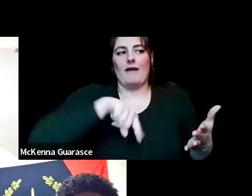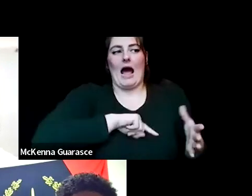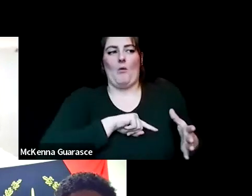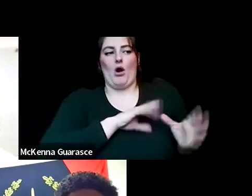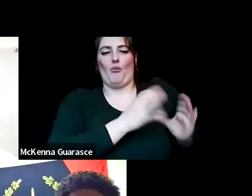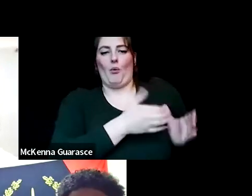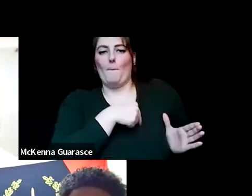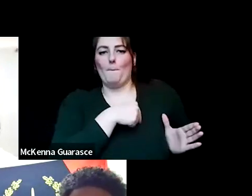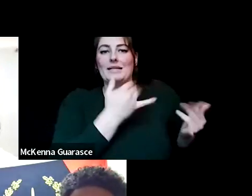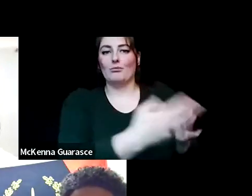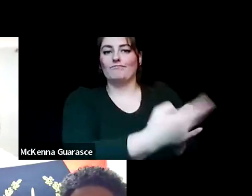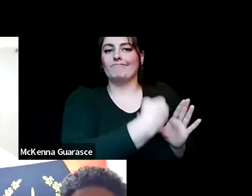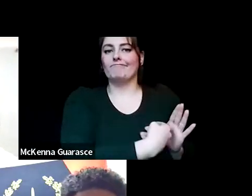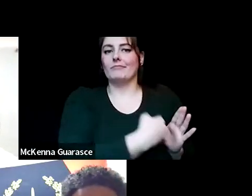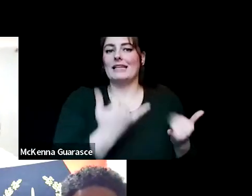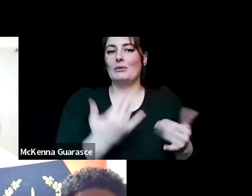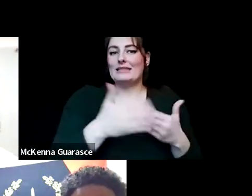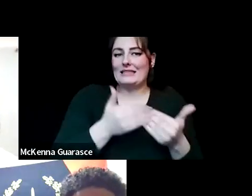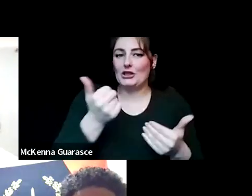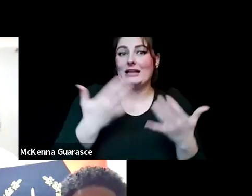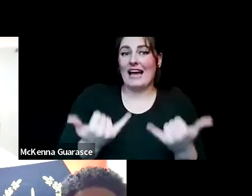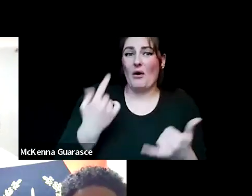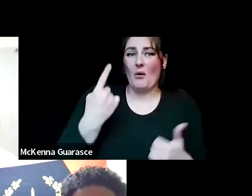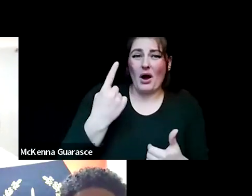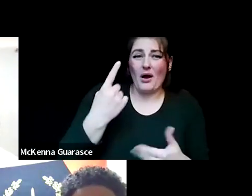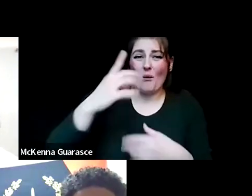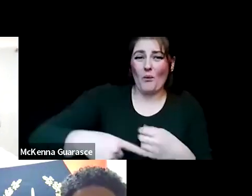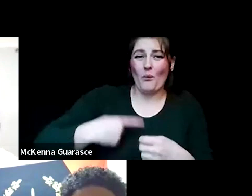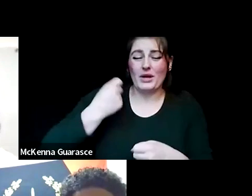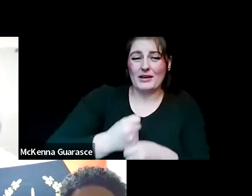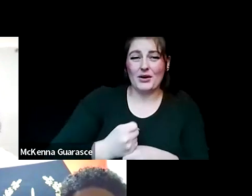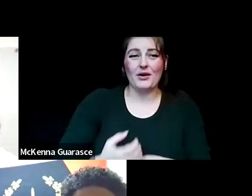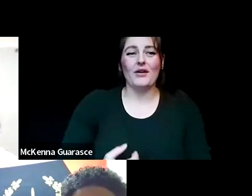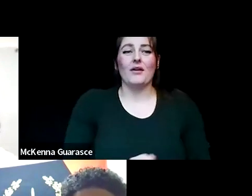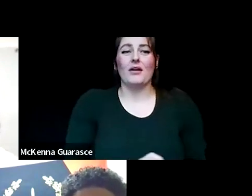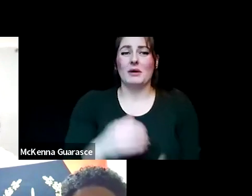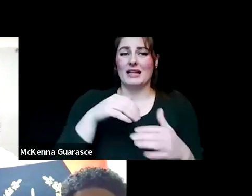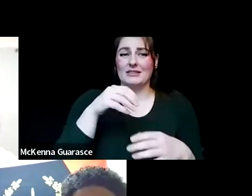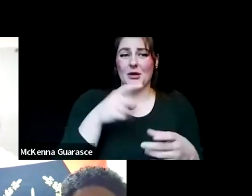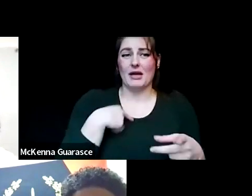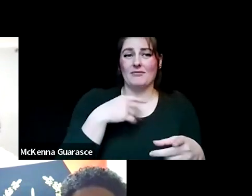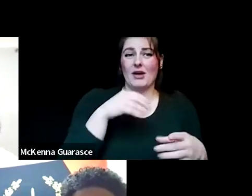sí, nos tomó todo un año entrar en el espacio de la autoridad de vivienda. Así que no decimos que sea fácil,